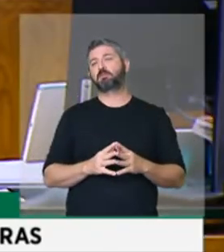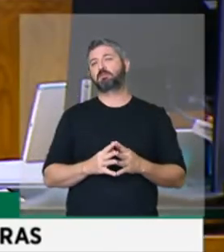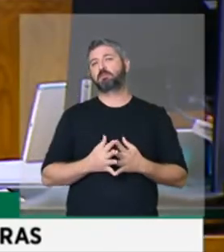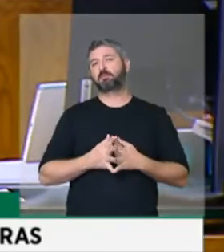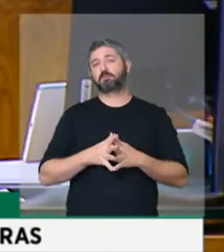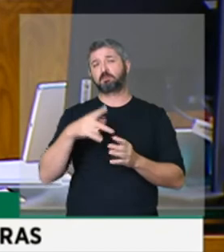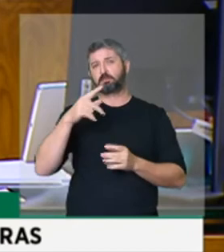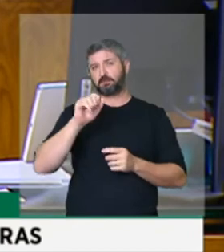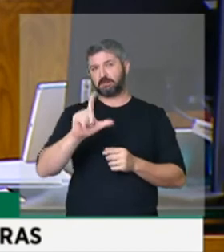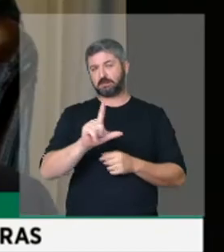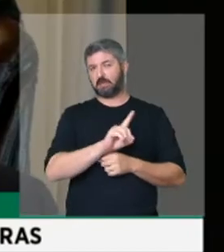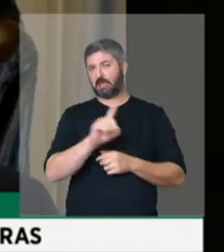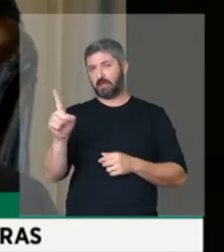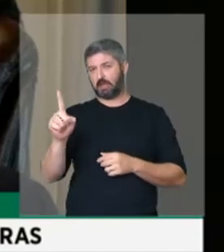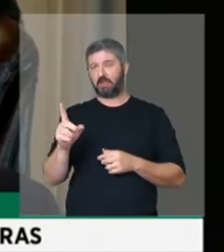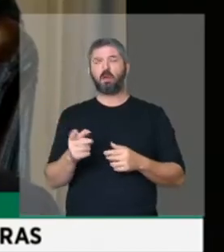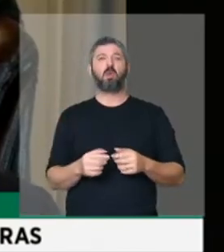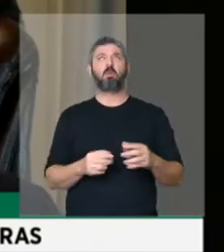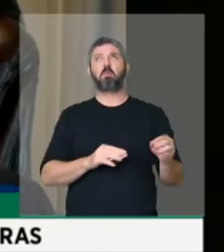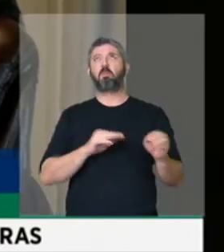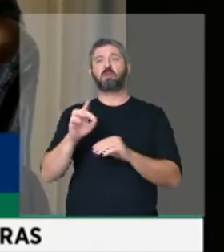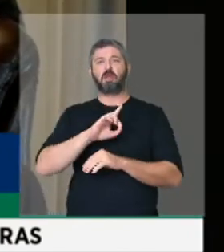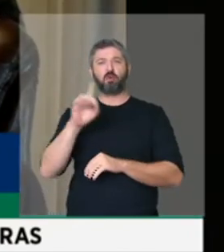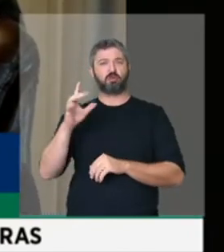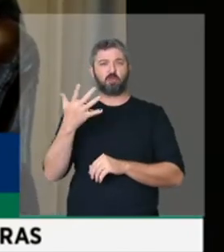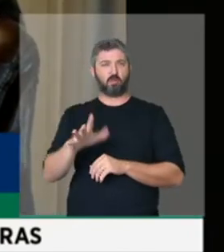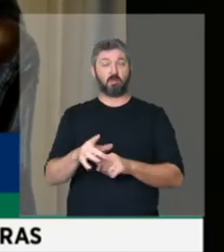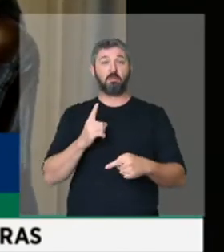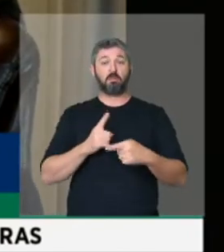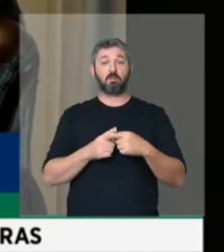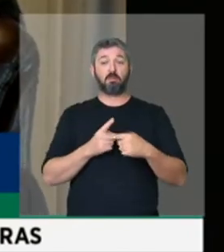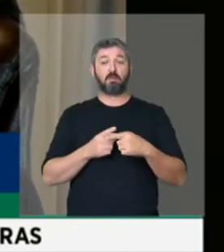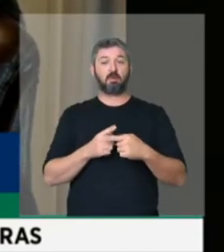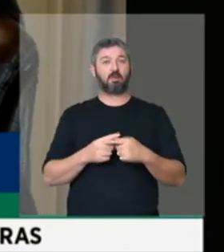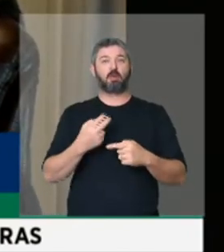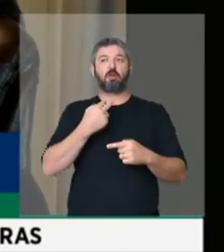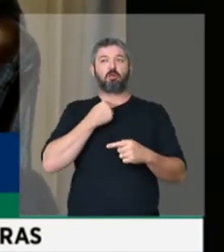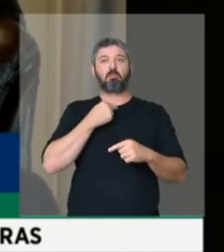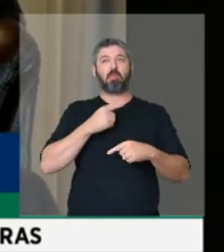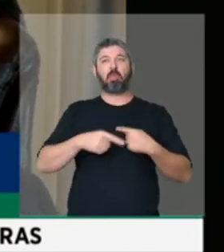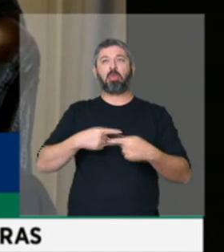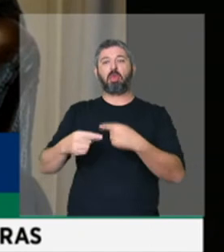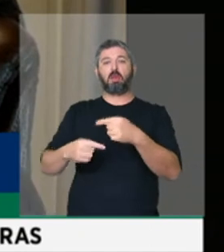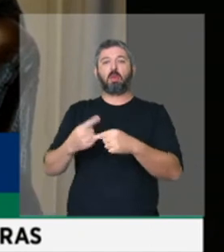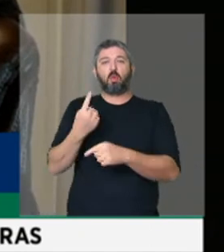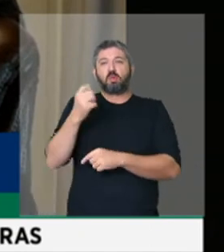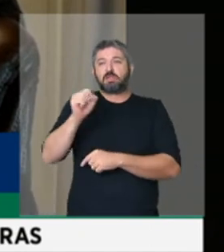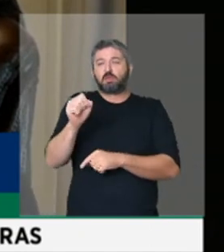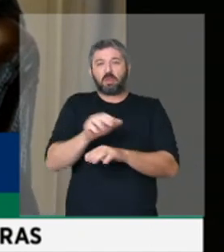VAMOS MANTER OBSTRUÇÃO. -- [DEPUTADA]: PRESIDENTE PELA OPOSIÇÃO. -- [DEPUTADO]: O PSL, PRESIDENTE. PSL. -- [PRESIDENTE]: PSL?